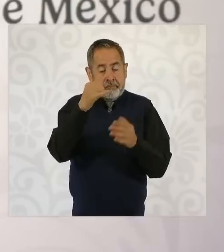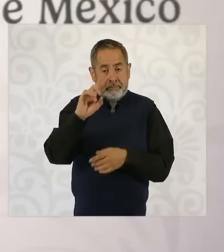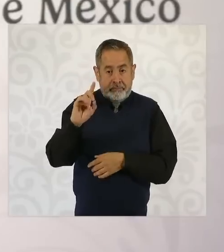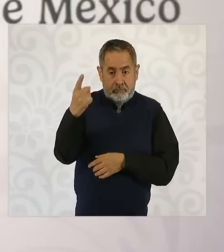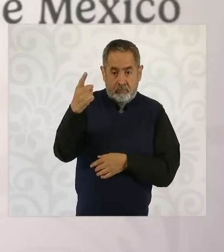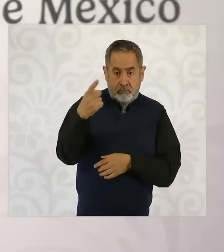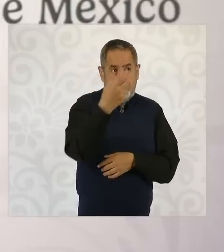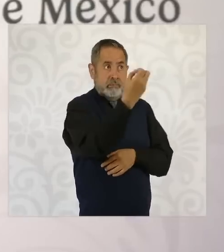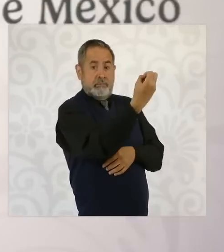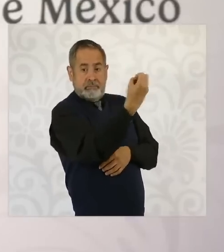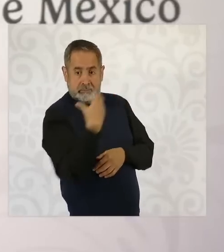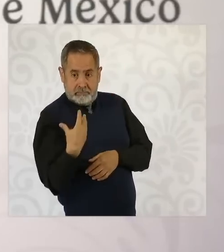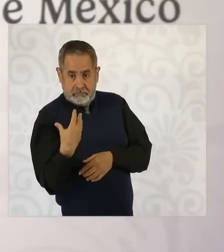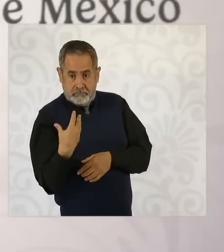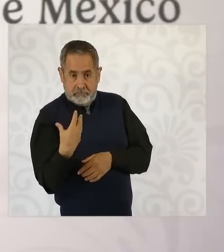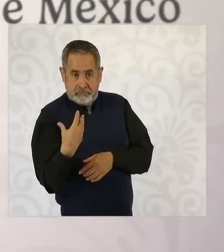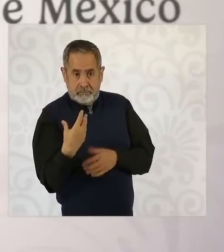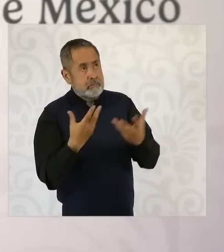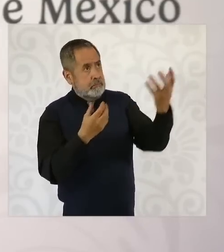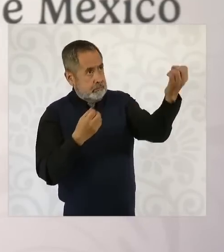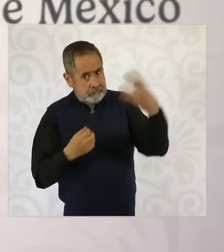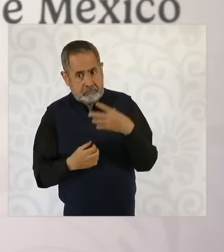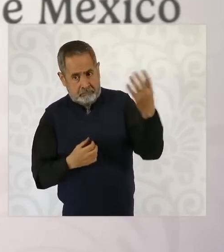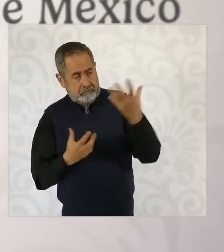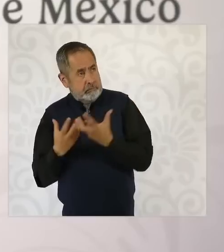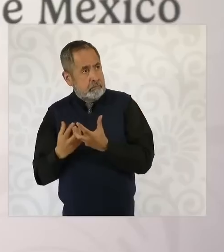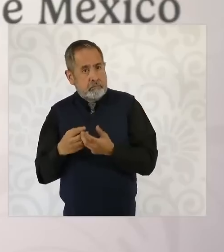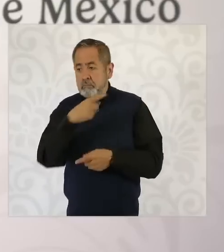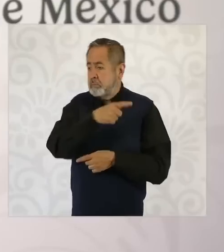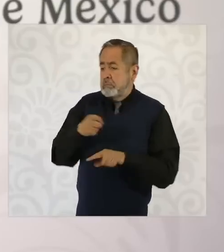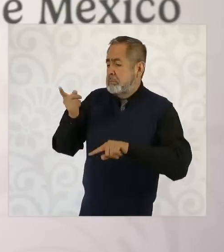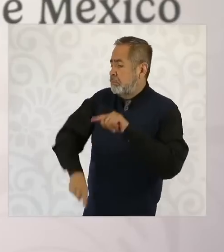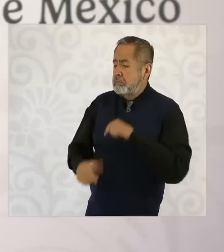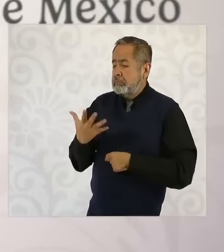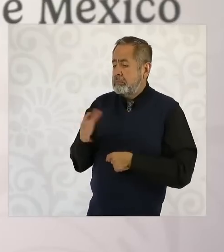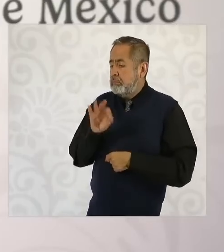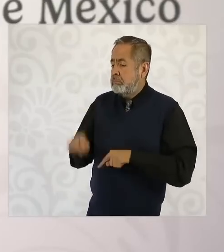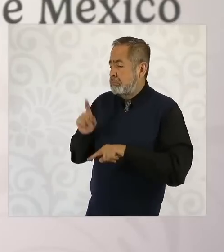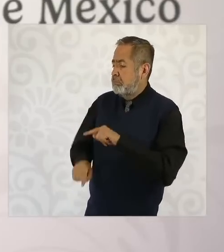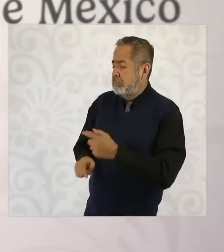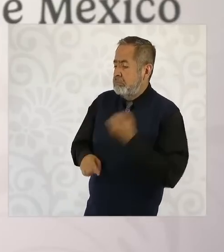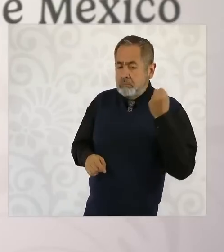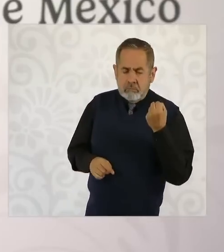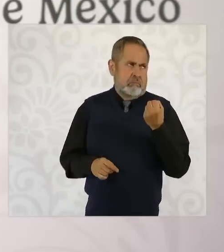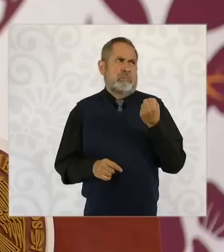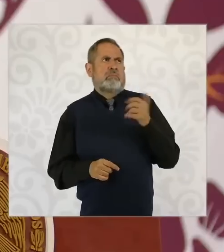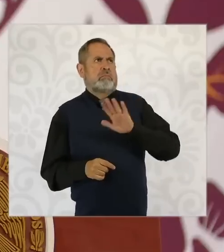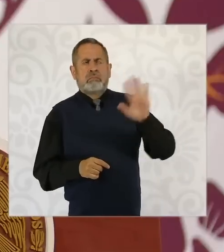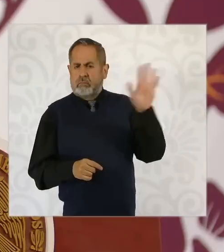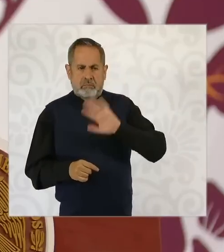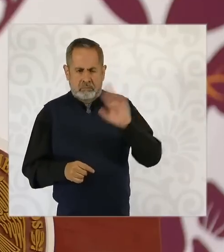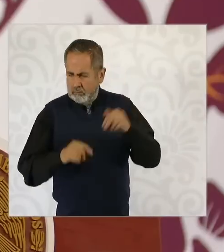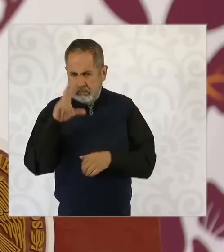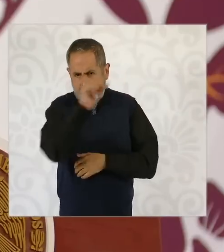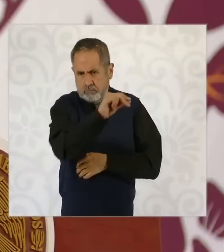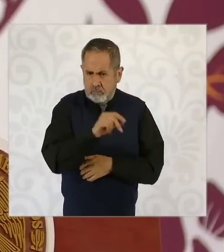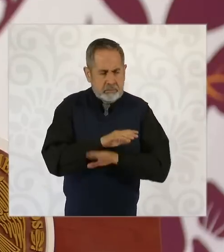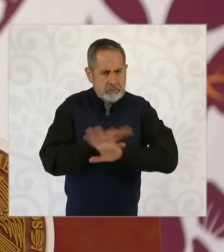y fíjense ahí estamos de acuerdo todos en que no ayer envió a ver si lo ponen un una